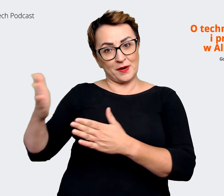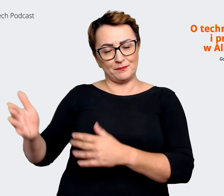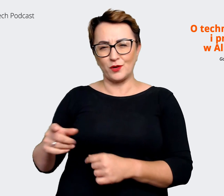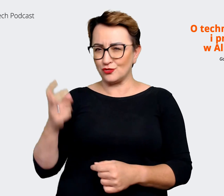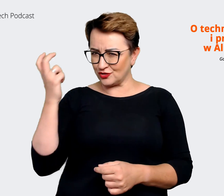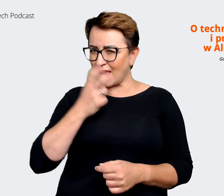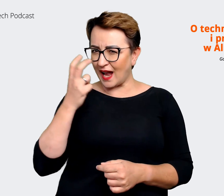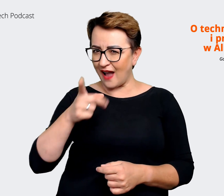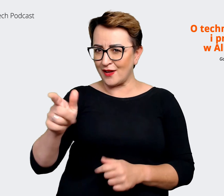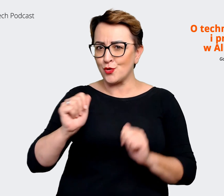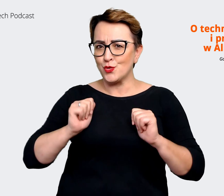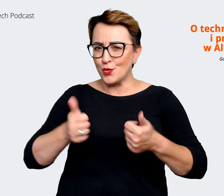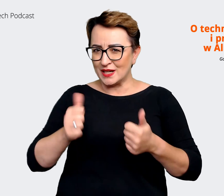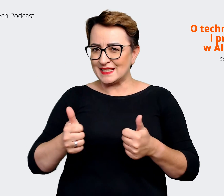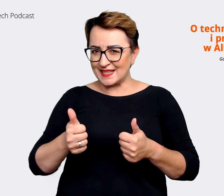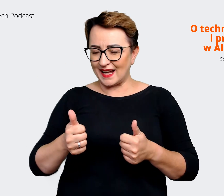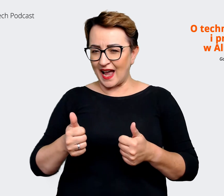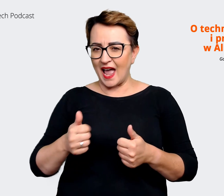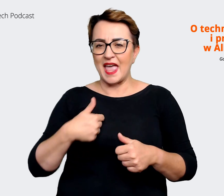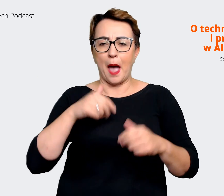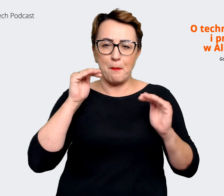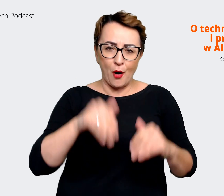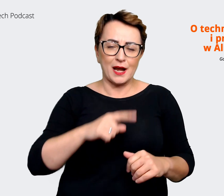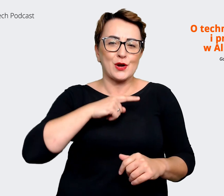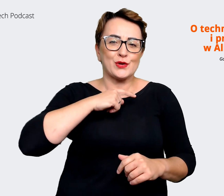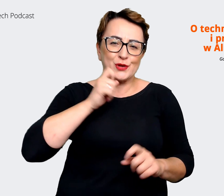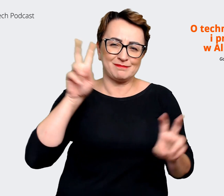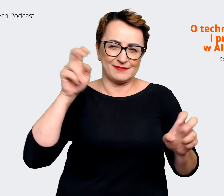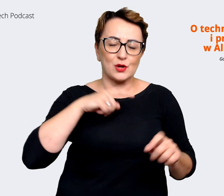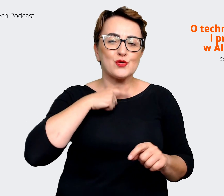turystyki wydaje mi się... mogę skłamać jak powiem, że w każdym, ale tak w co